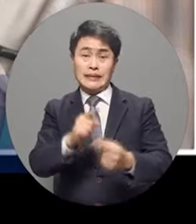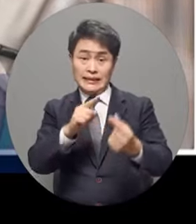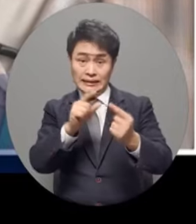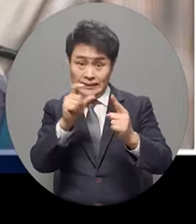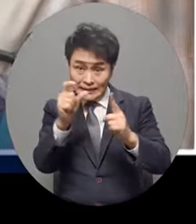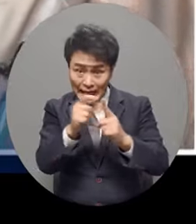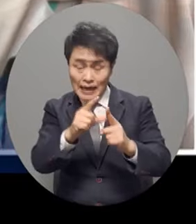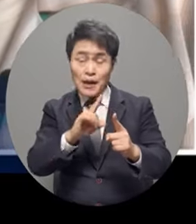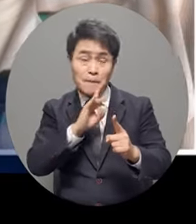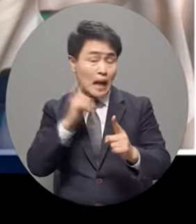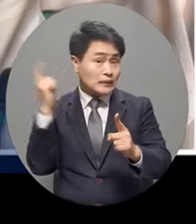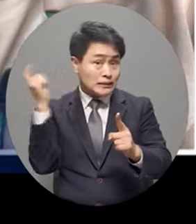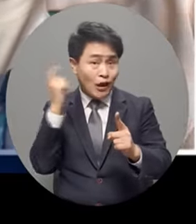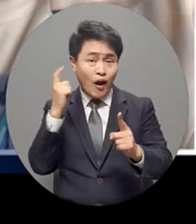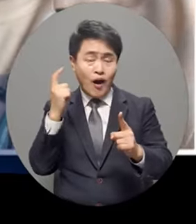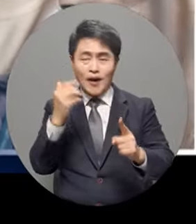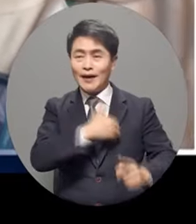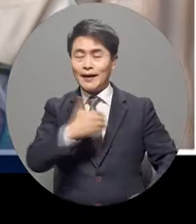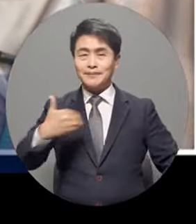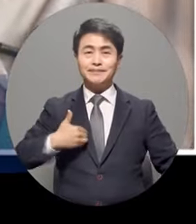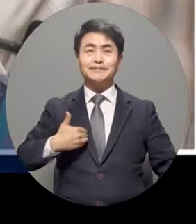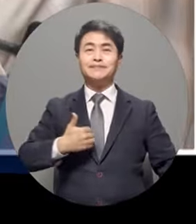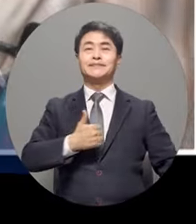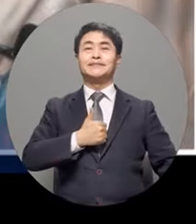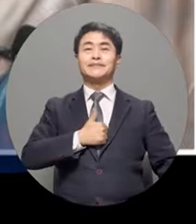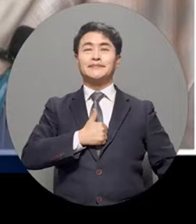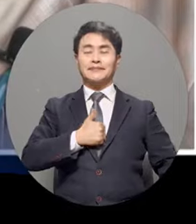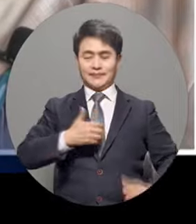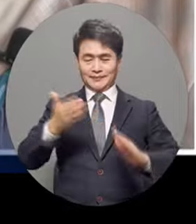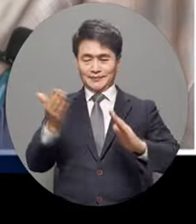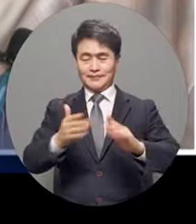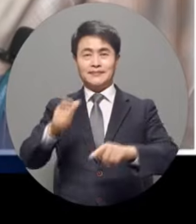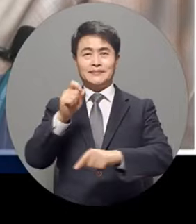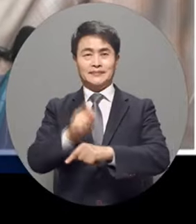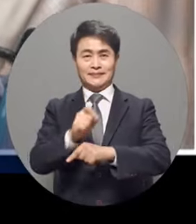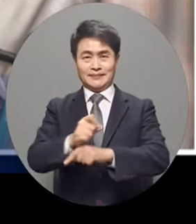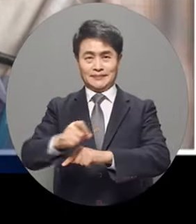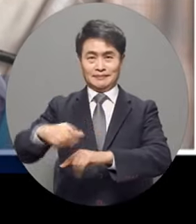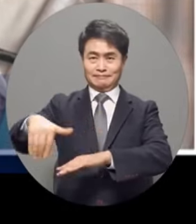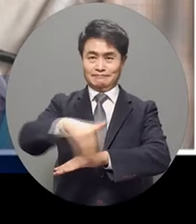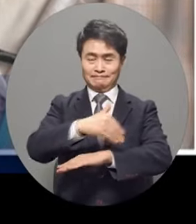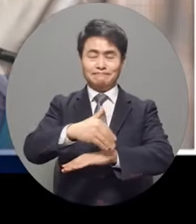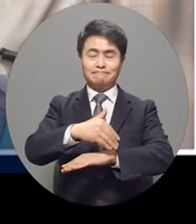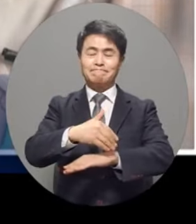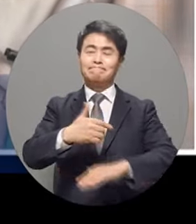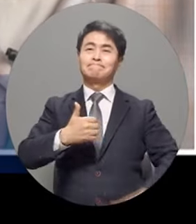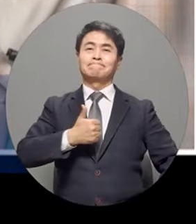(인터뷰) 정규직 세 글자만 들어도 어디 가나 떳떳하게 내가 정규직에 다닌다는